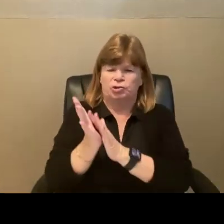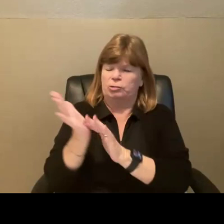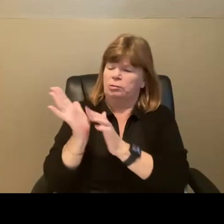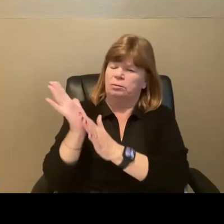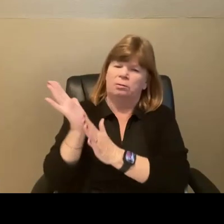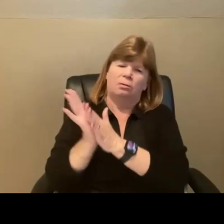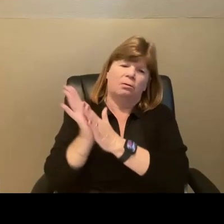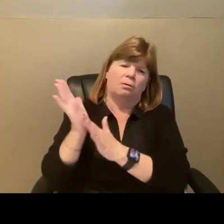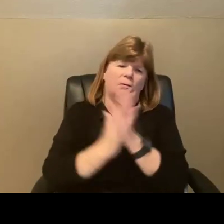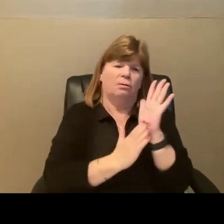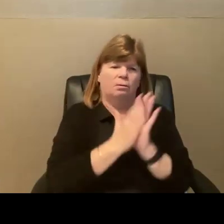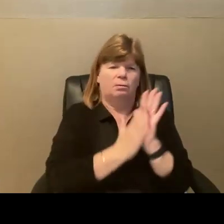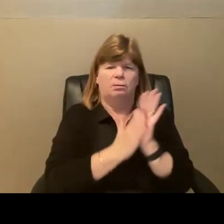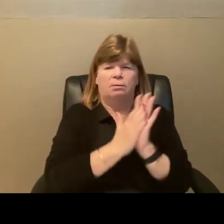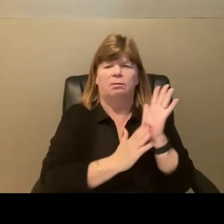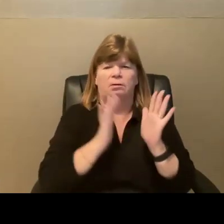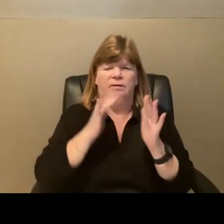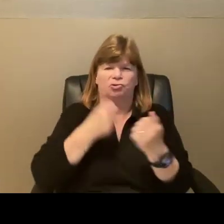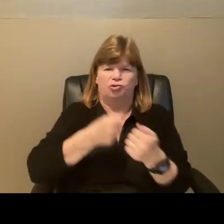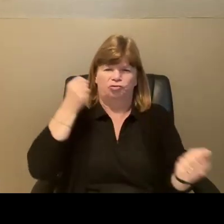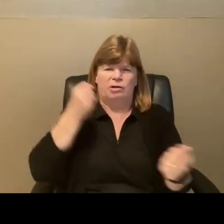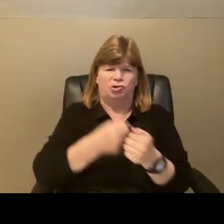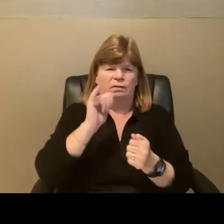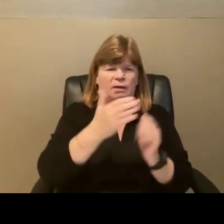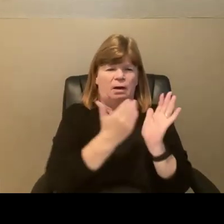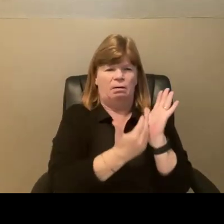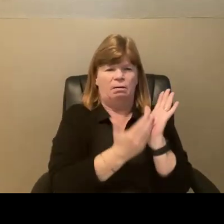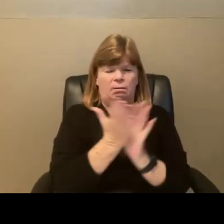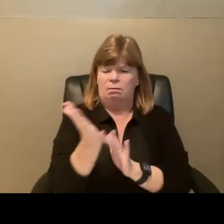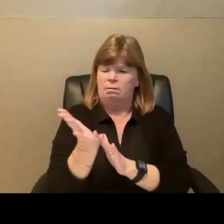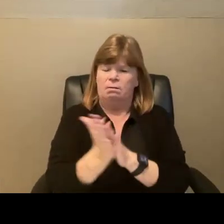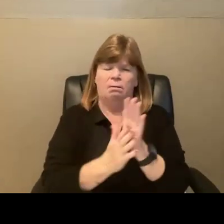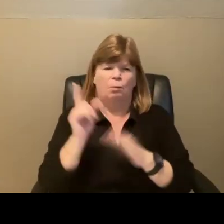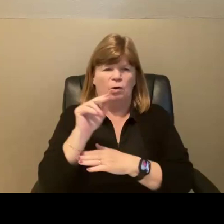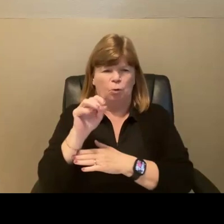Esto está estirando esa área donde el nervio pasa por ahí.